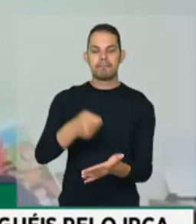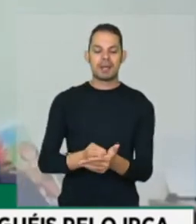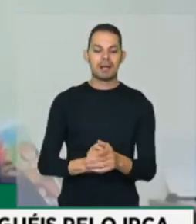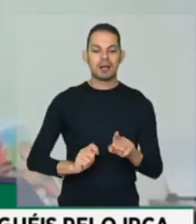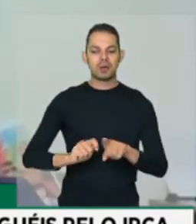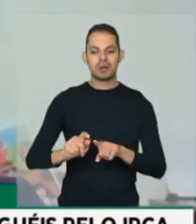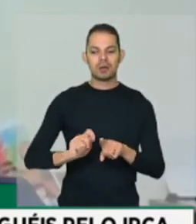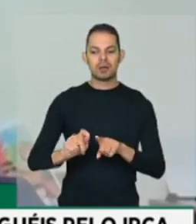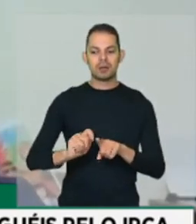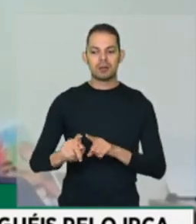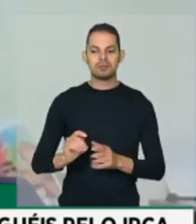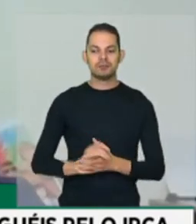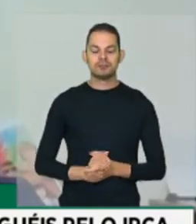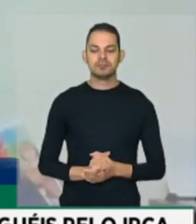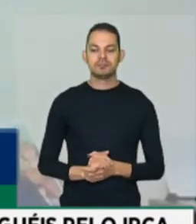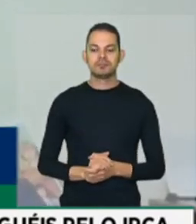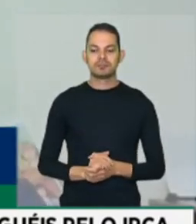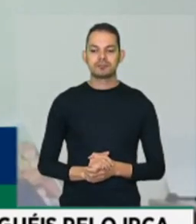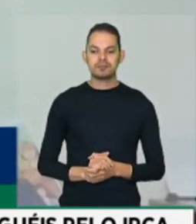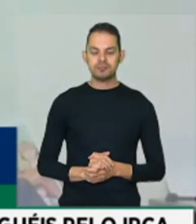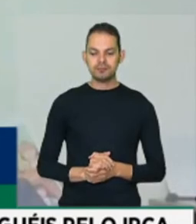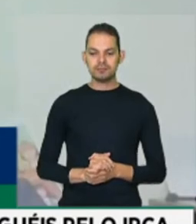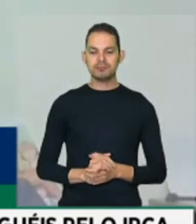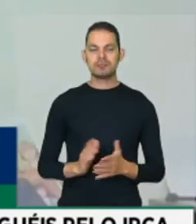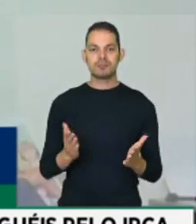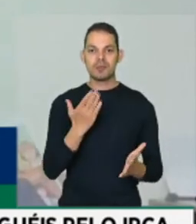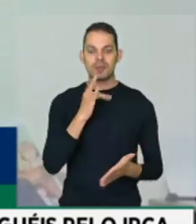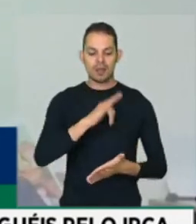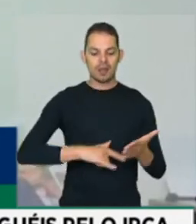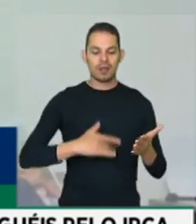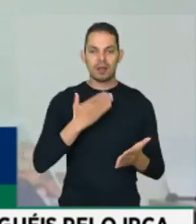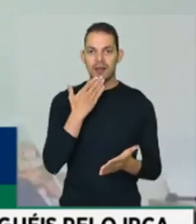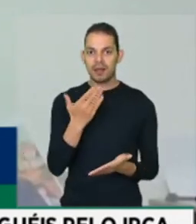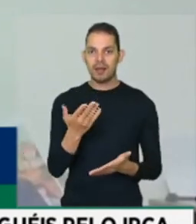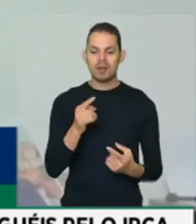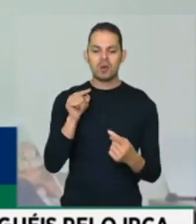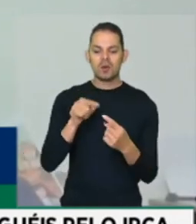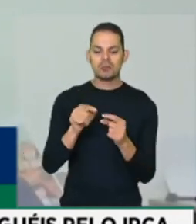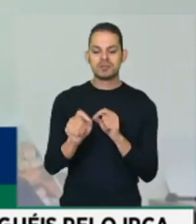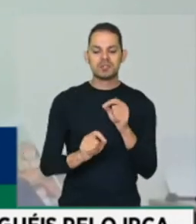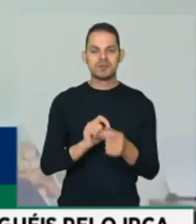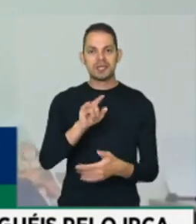DE PAGAR UM ALUGUEL. NESSE MOMENTO... NESSE REQUERIMENTO ELE VISA JUSTAMENTE LIMITAR...